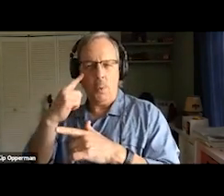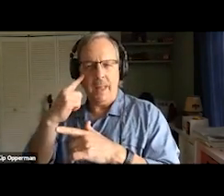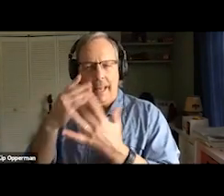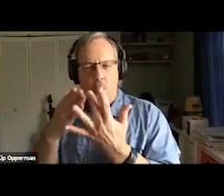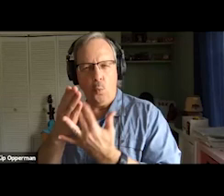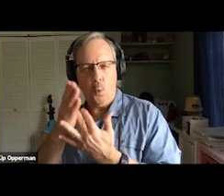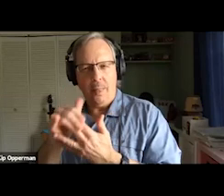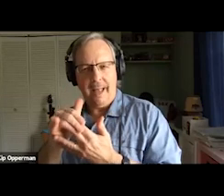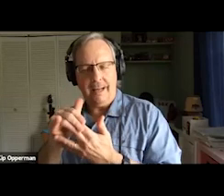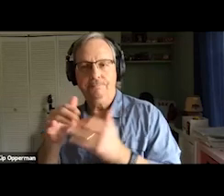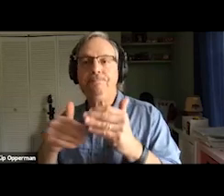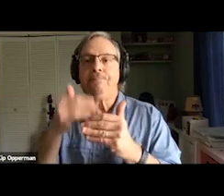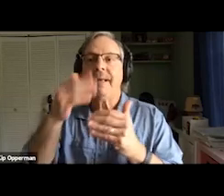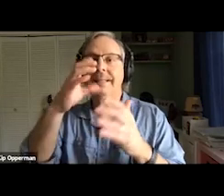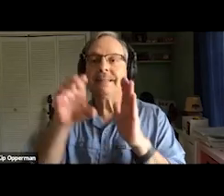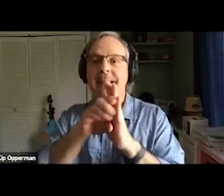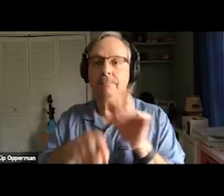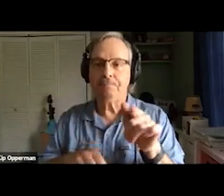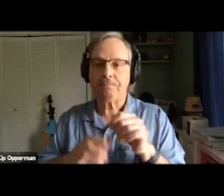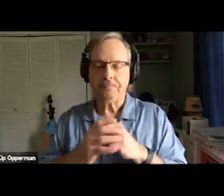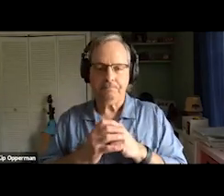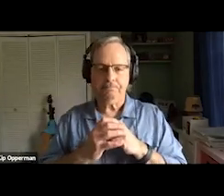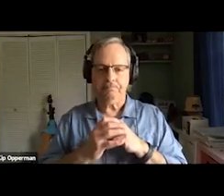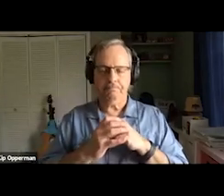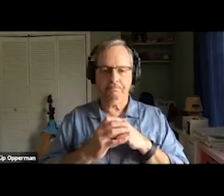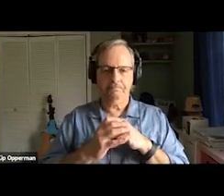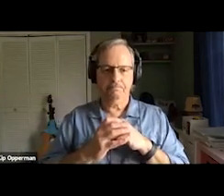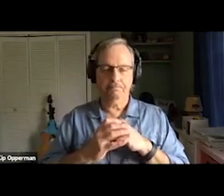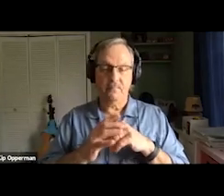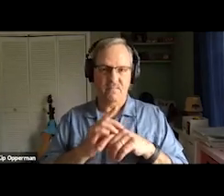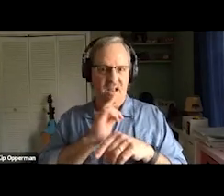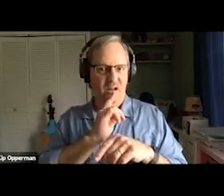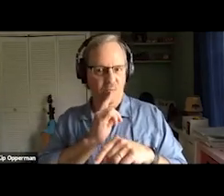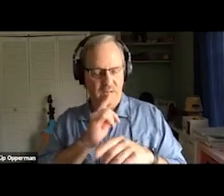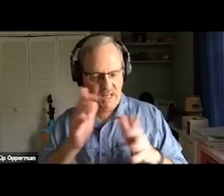Si pasamos a la siguiente diapositiva, realmente animo dentro del campo,